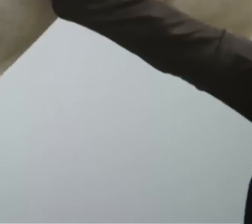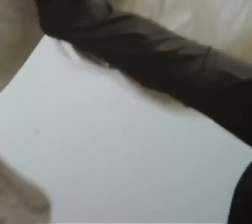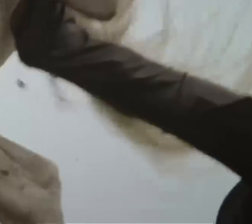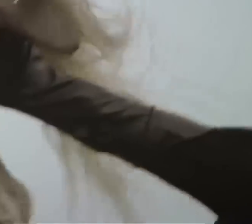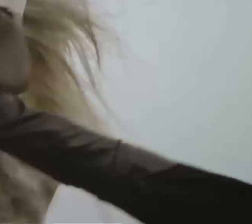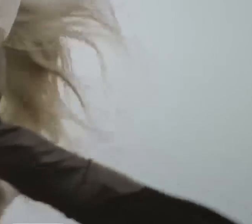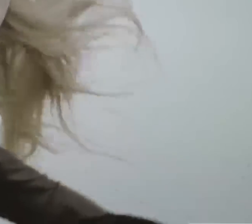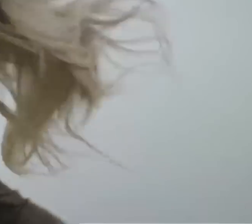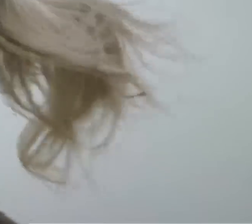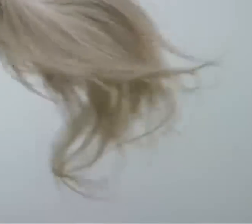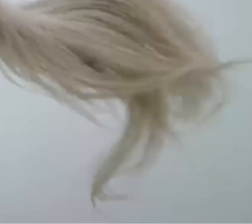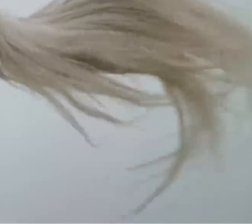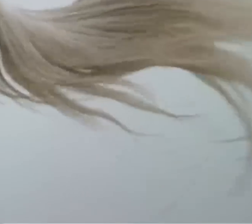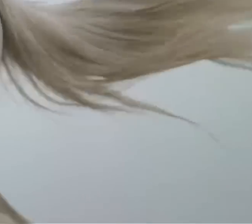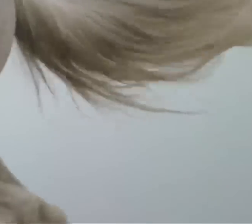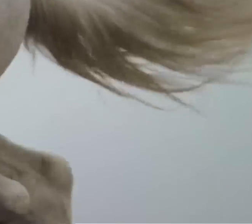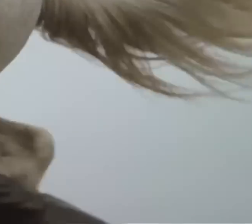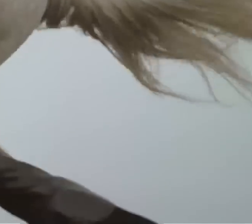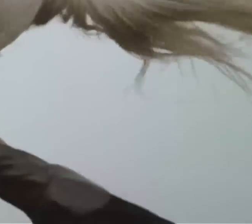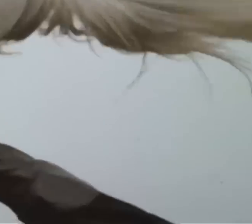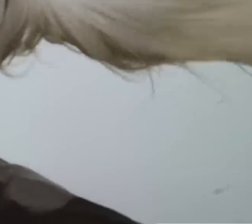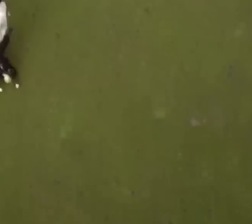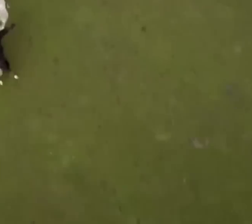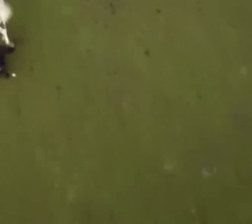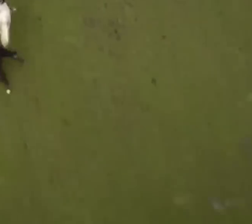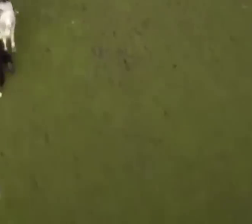(Müzik - Gerilim)